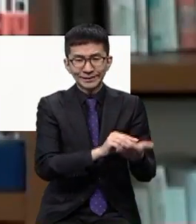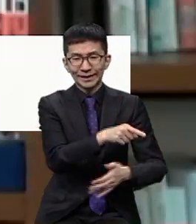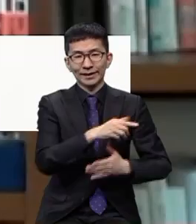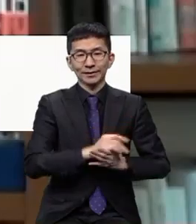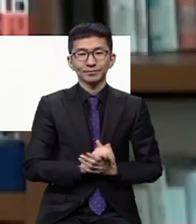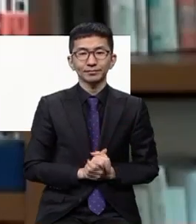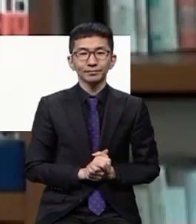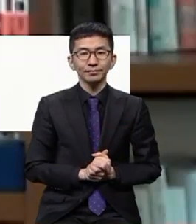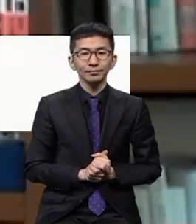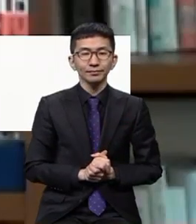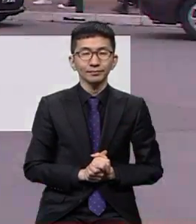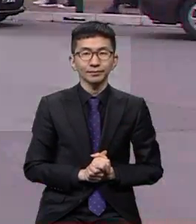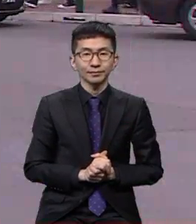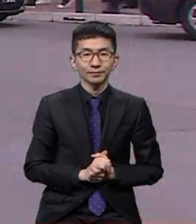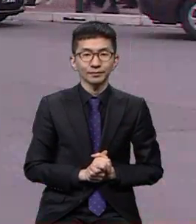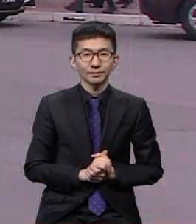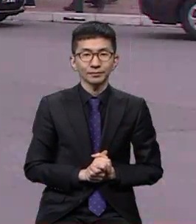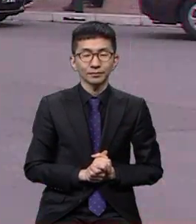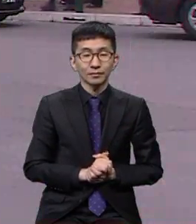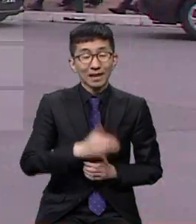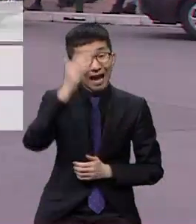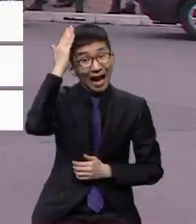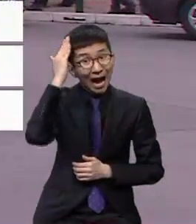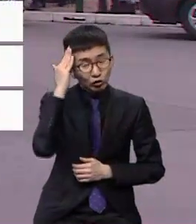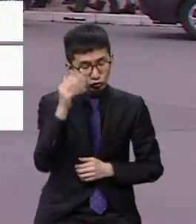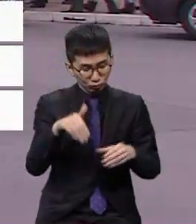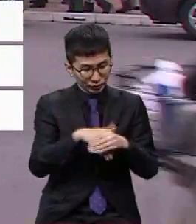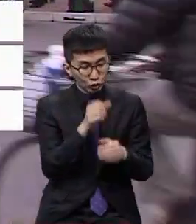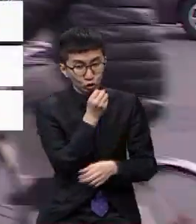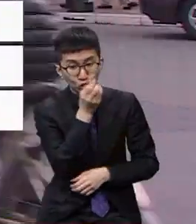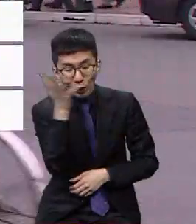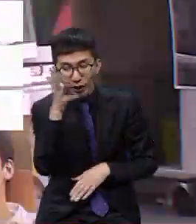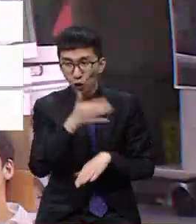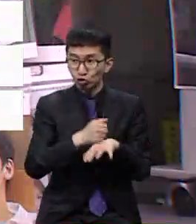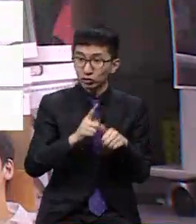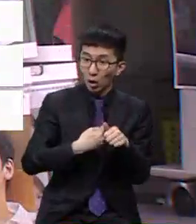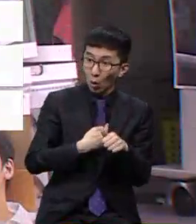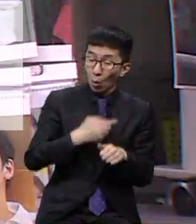(특파원) 한류 등으로 한국을 가깝게 느끼는 젊은 층이 늘어나면서 위기감을